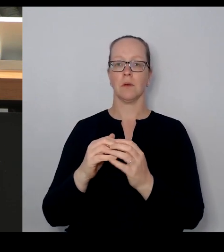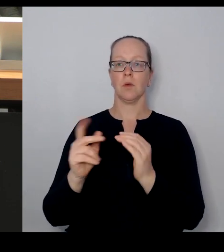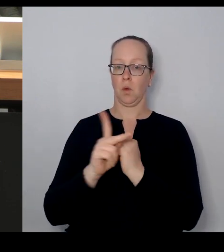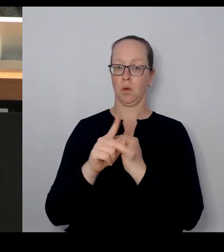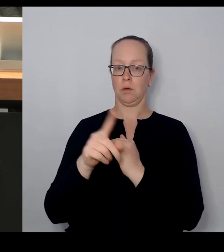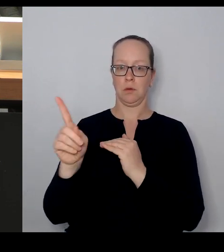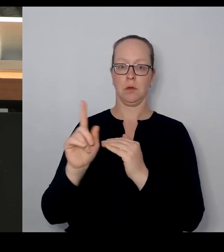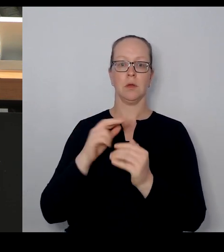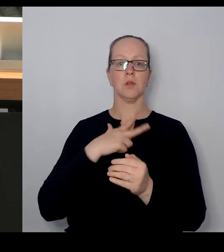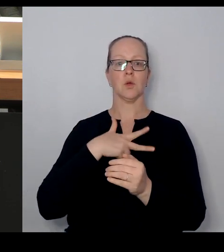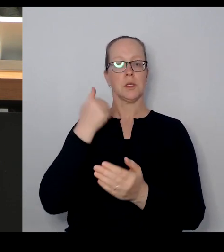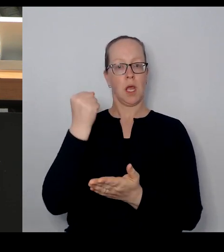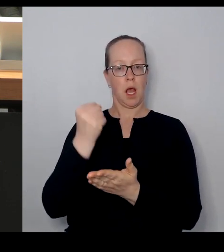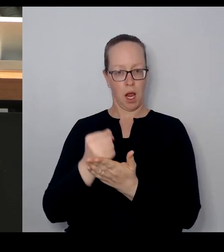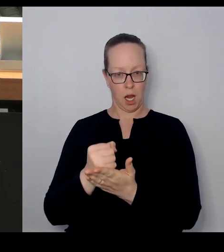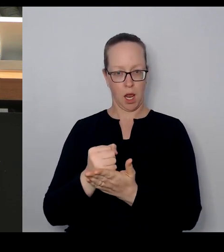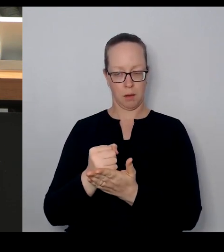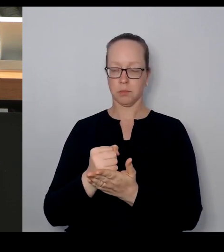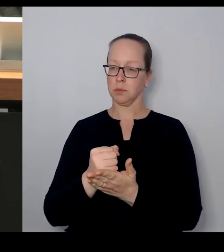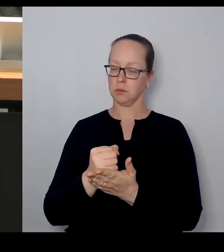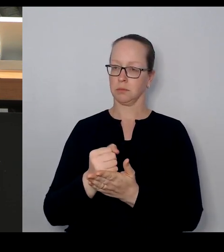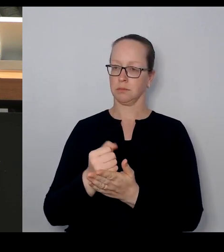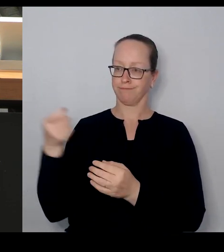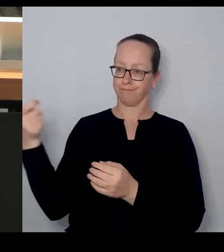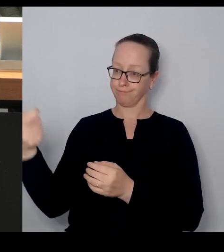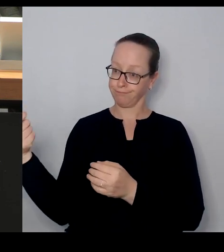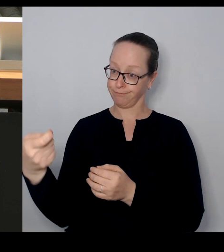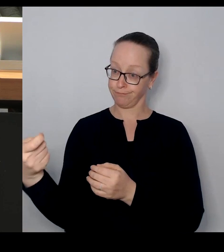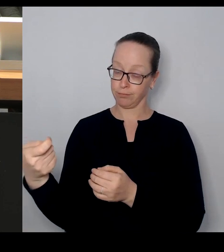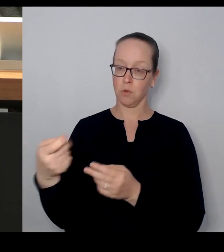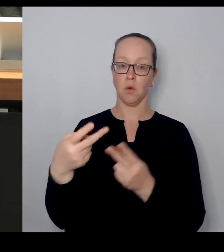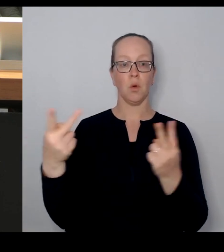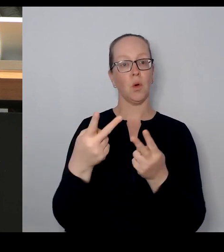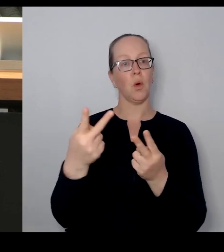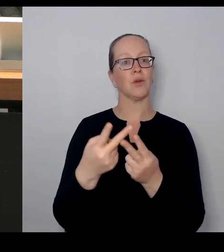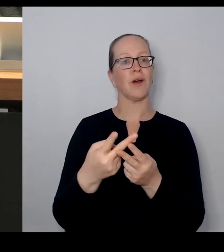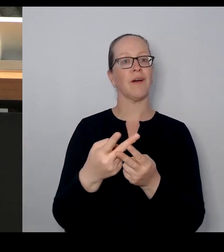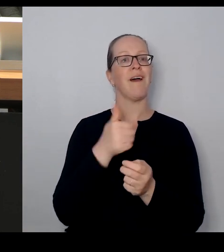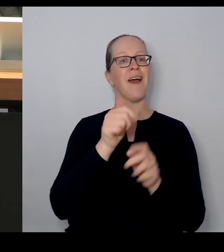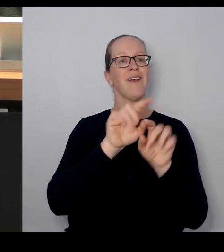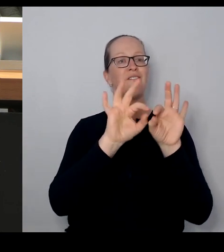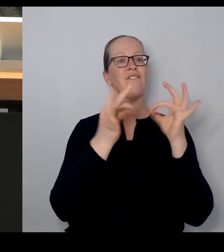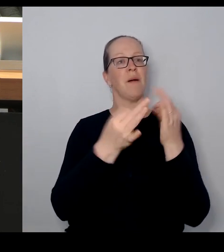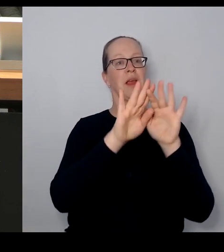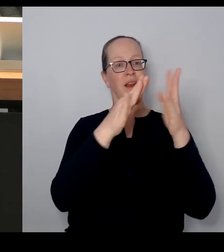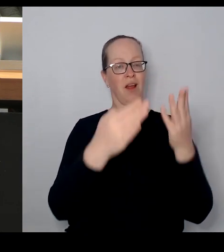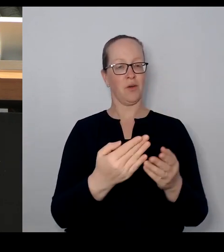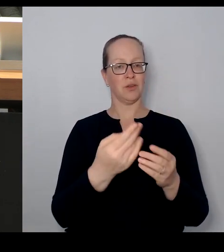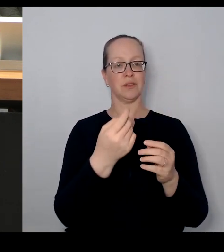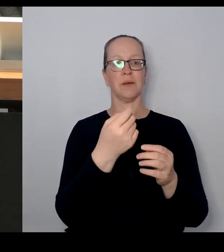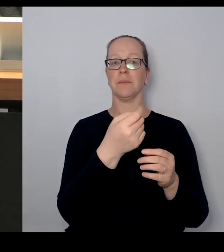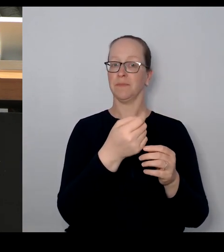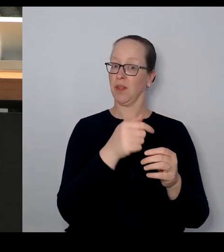Besitzer eines Einfamilienhauses bei mir in Grünau. Dieses Bild hat sich komplett gewandelt.